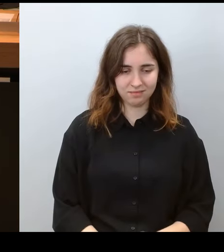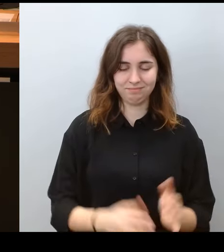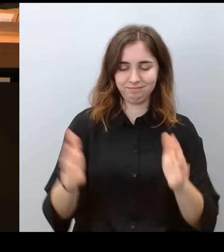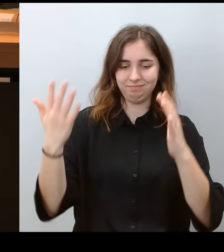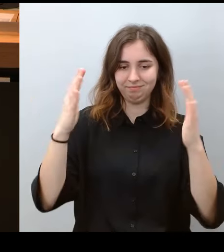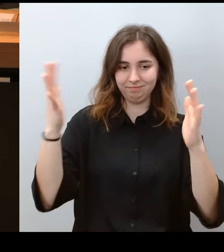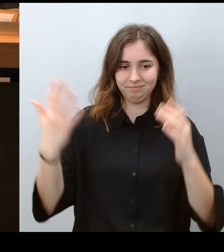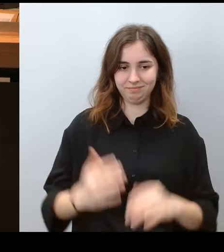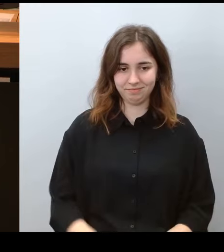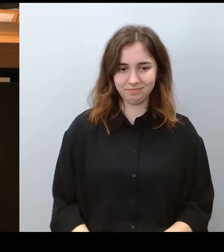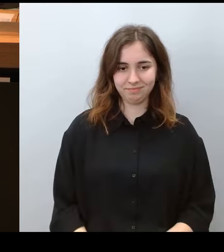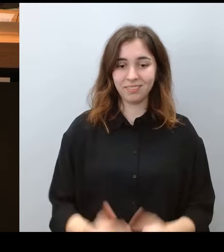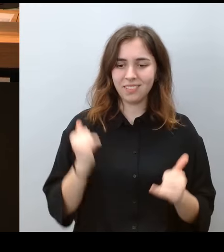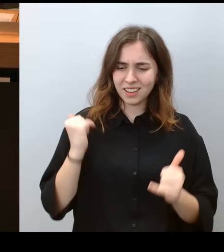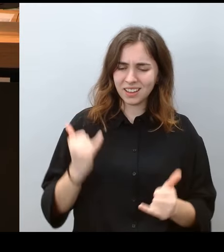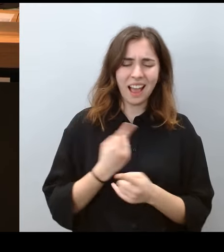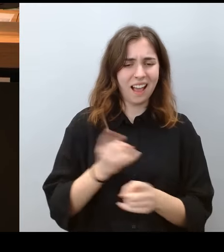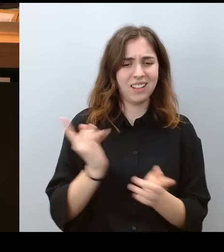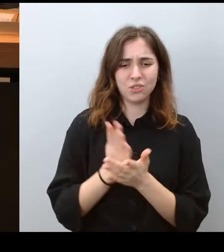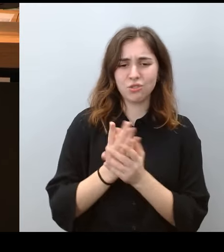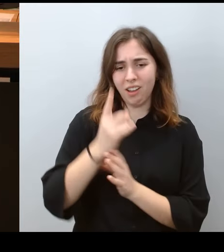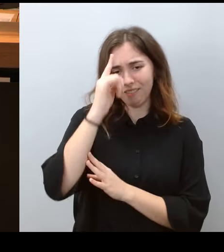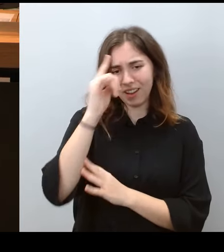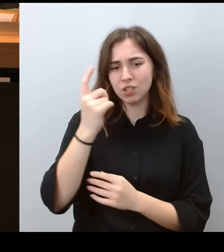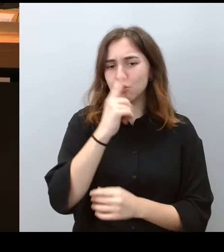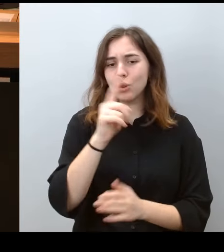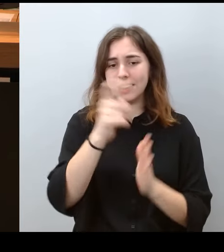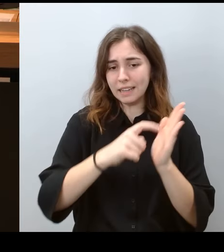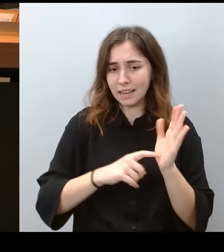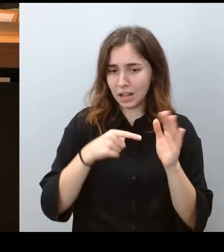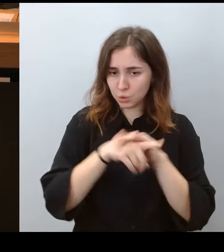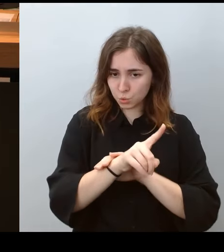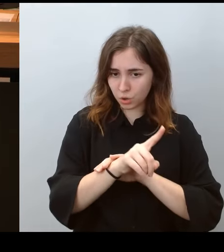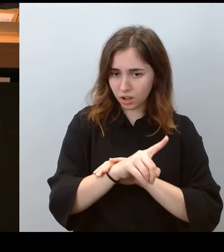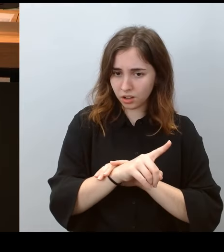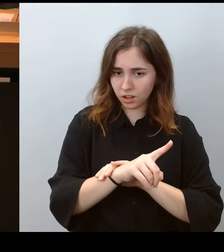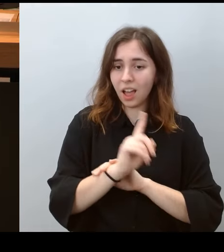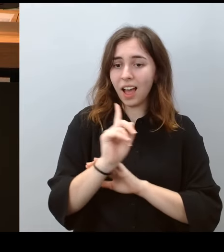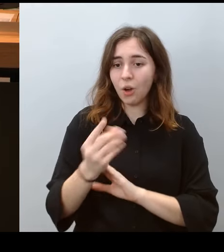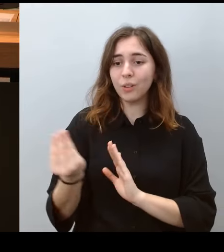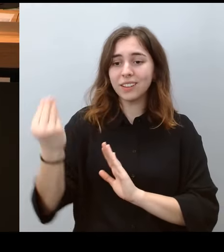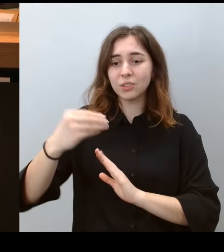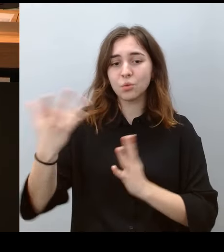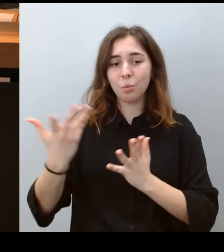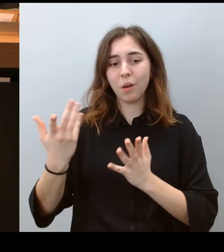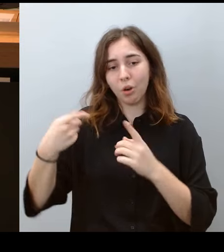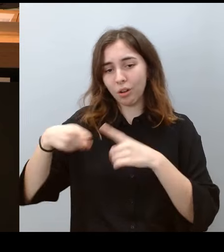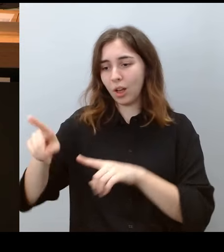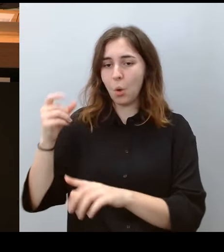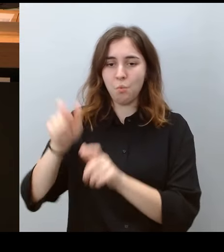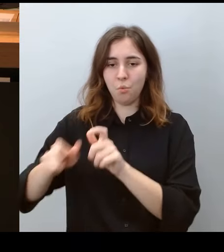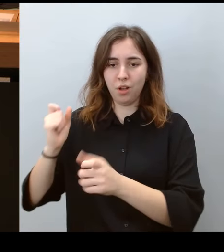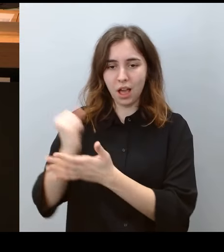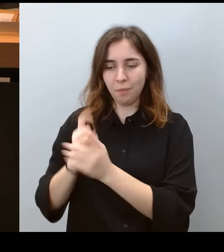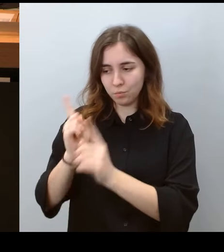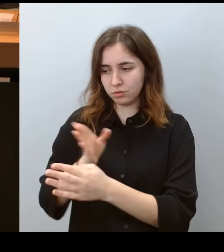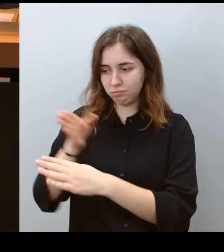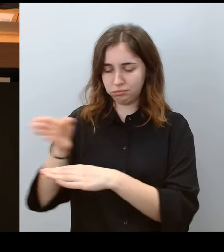wie früher über die Bürgerämter. Passiert ist nichts, und der Sozialstaatssekretär hält am digitalen Verfahren fest. Das haben wir im Ausschuss gehört,